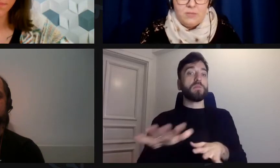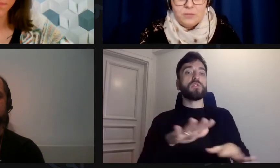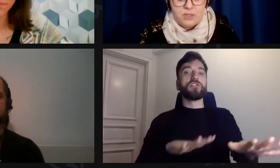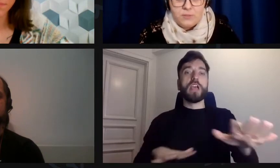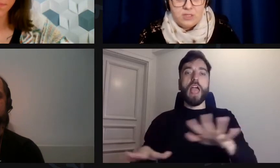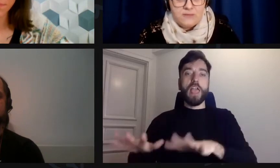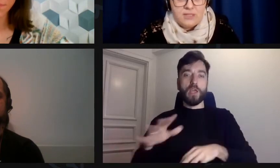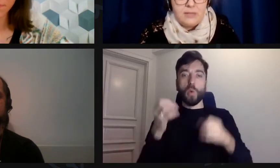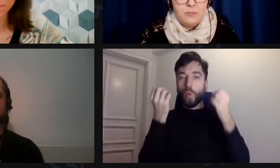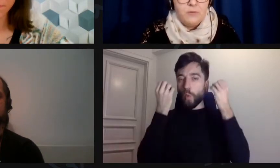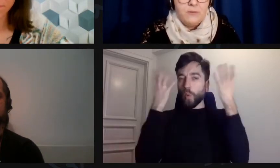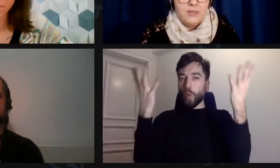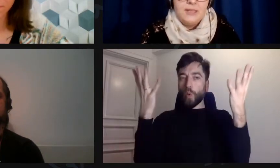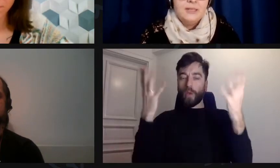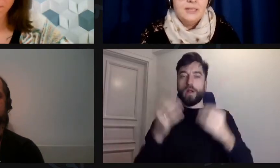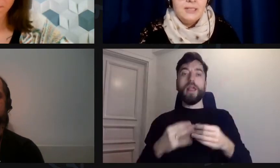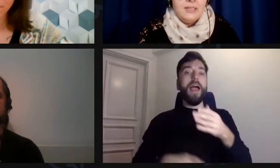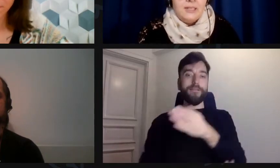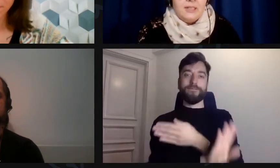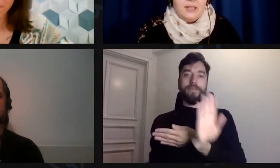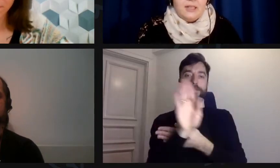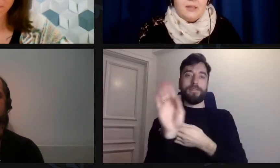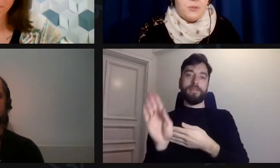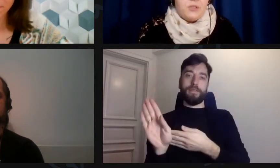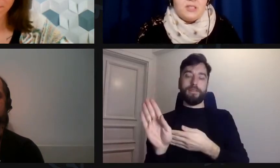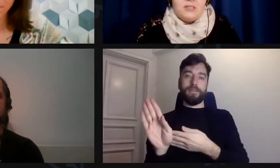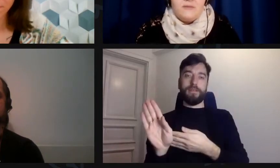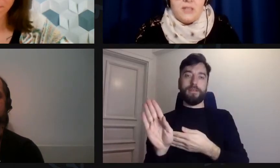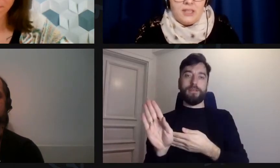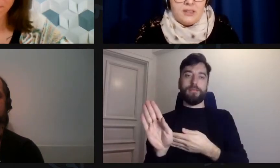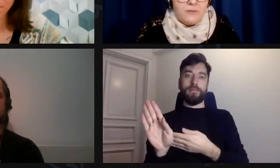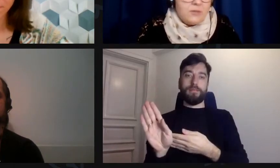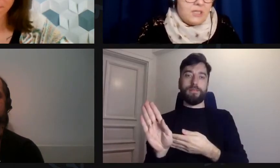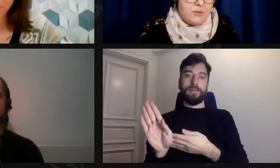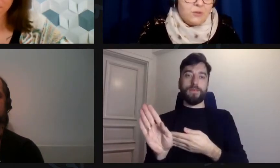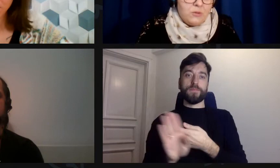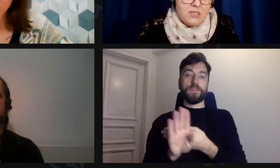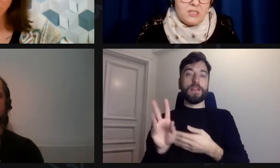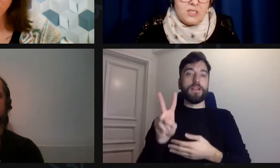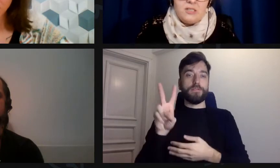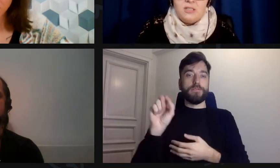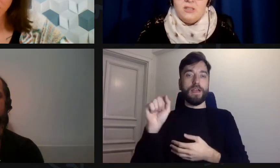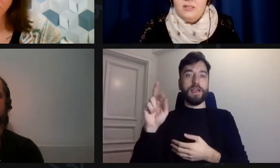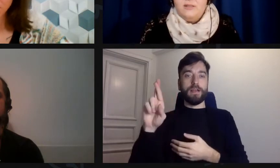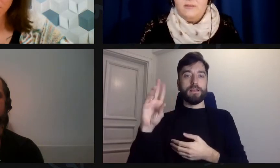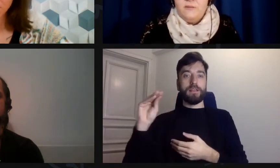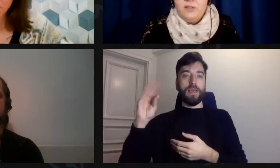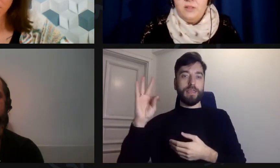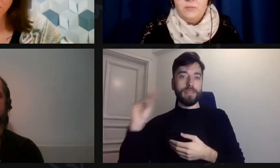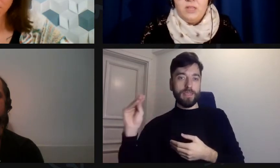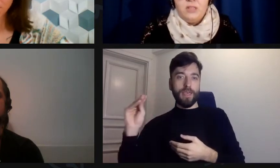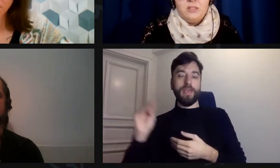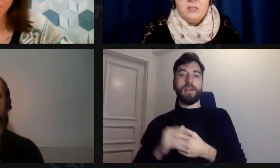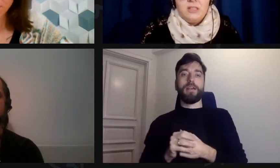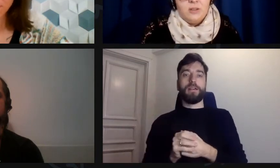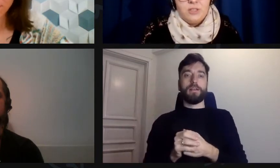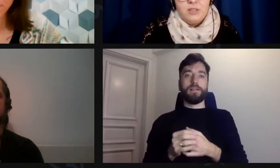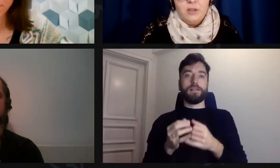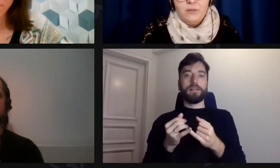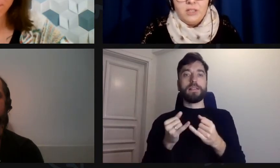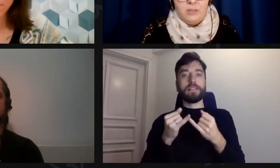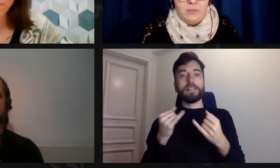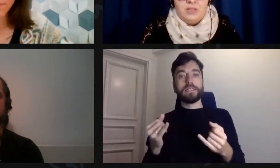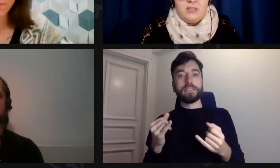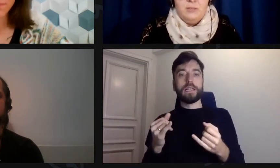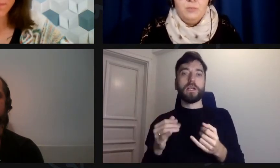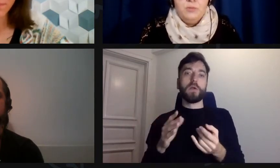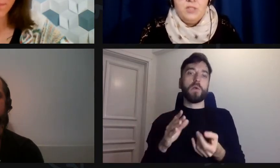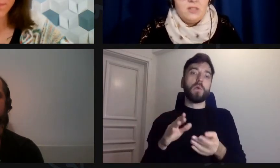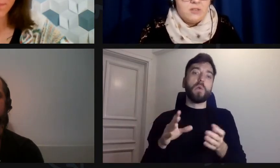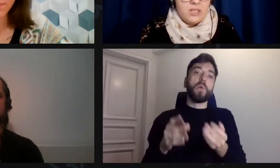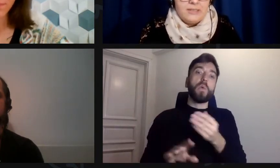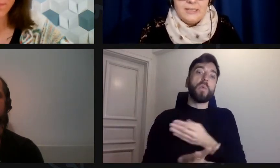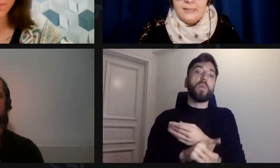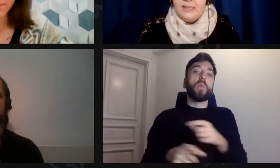podczas występów sztukmistrzów czy osiedlowych imprez typu dzień sąsiada.